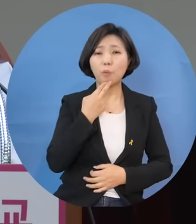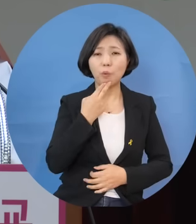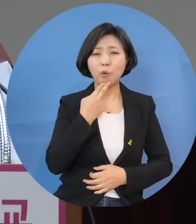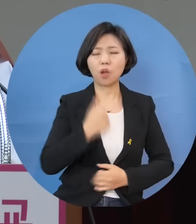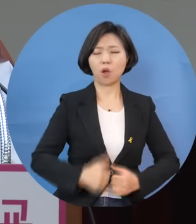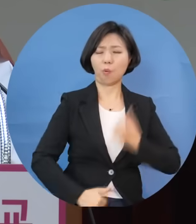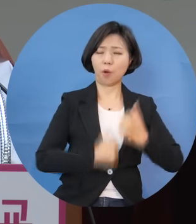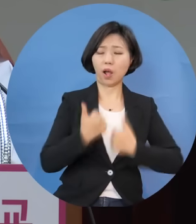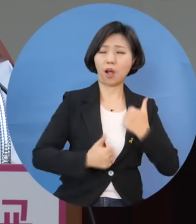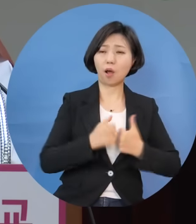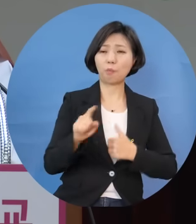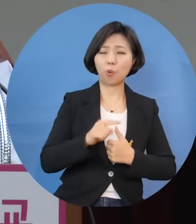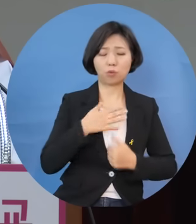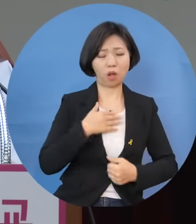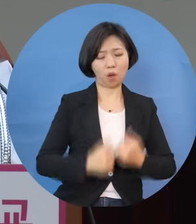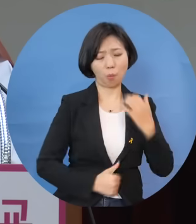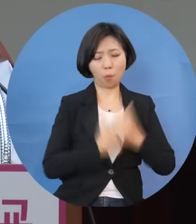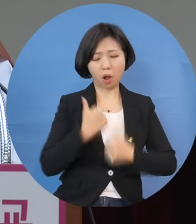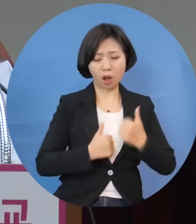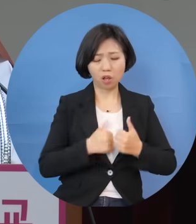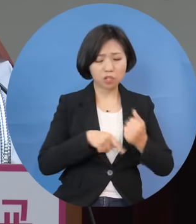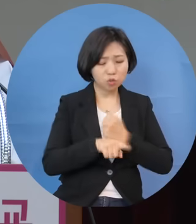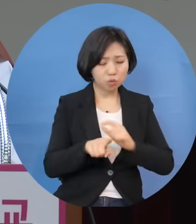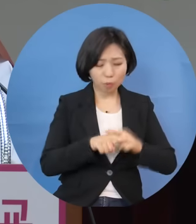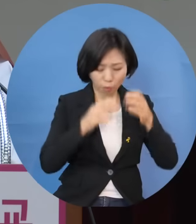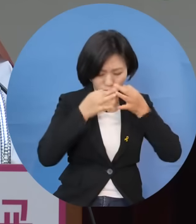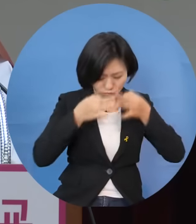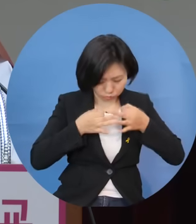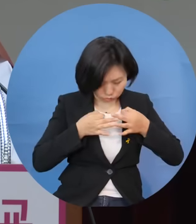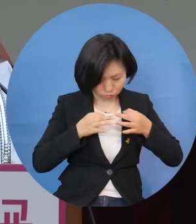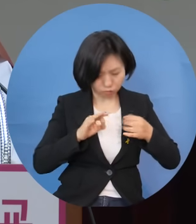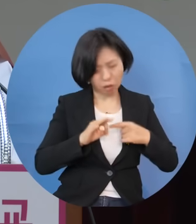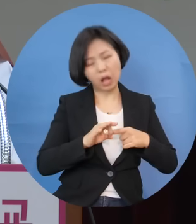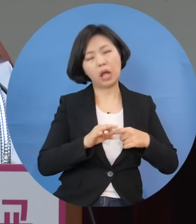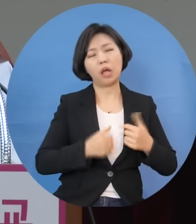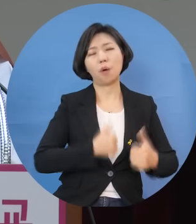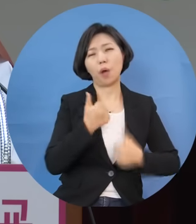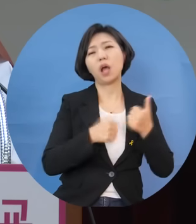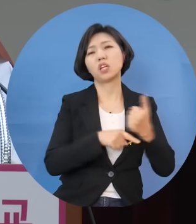화가 난다. 왜 화가 나지? 하고 살펴보면 '화날 일이 없구나' 하는 것을 알게 되고